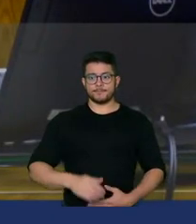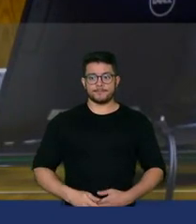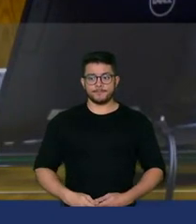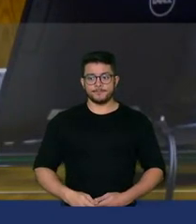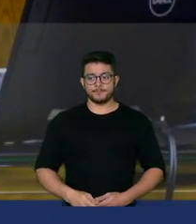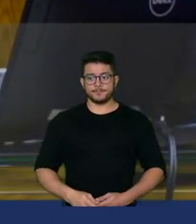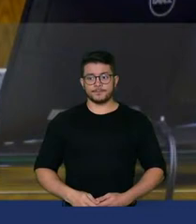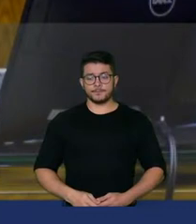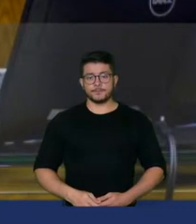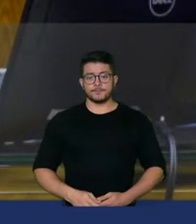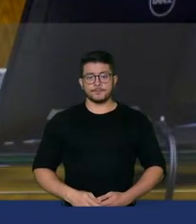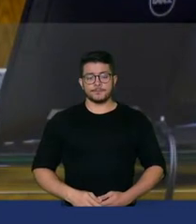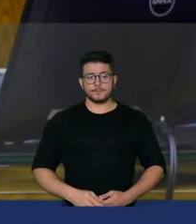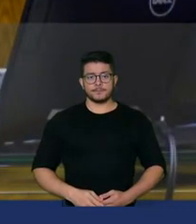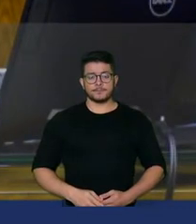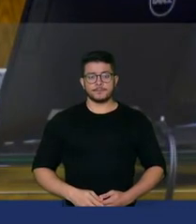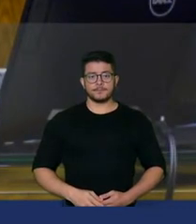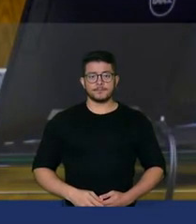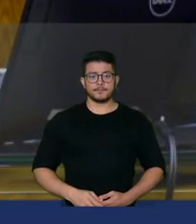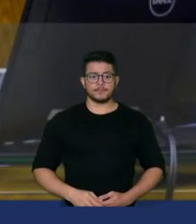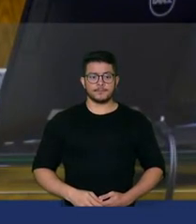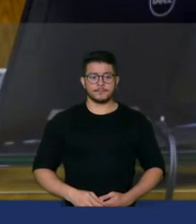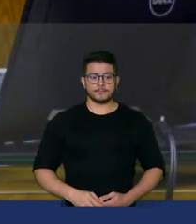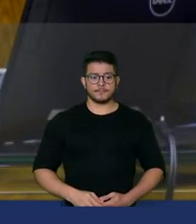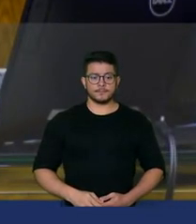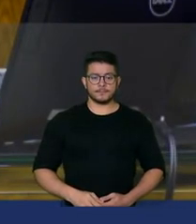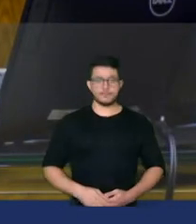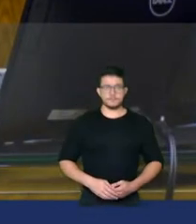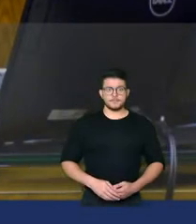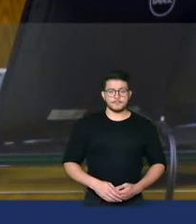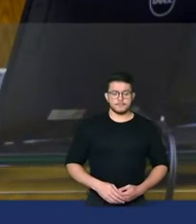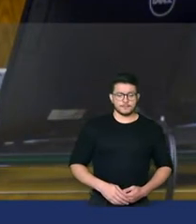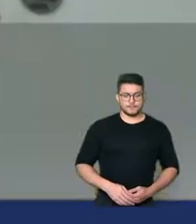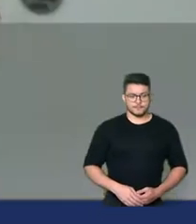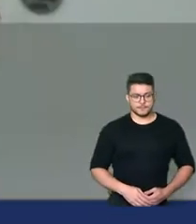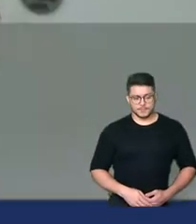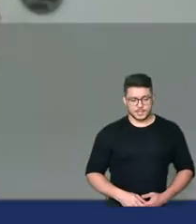OBRIGADA, SENHOR PRESIDENTE. -- [PRESIDENTE]: DEPUTADA PERPÉTUA E DEPUTADA JOÊNIA. -- [DEP. JOÊNIA]: